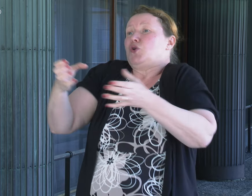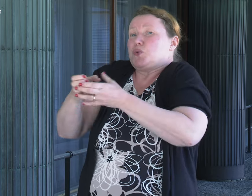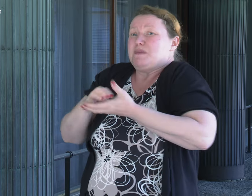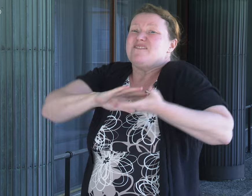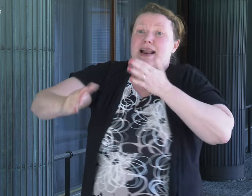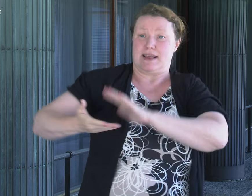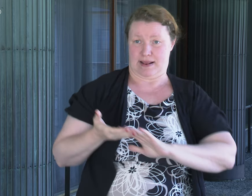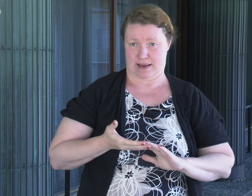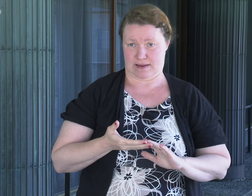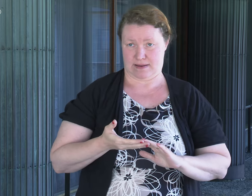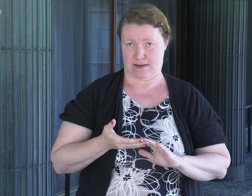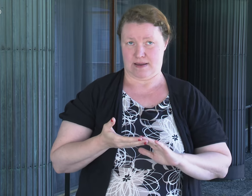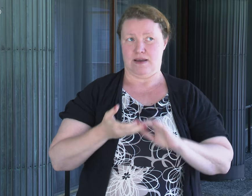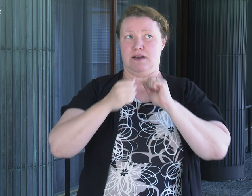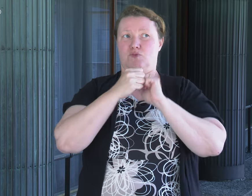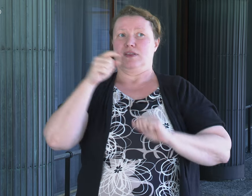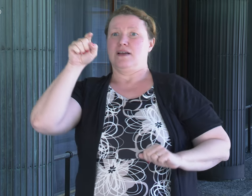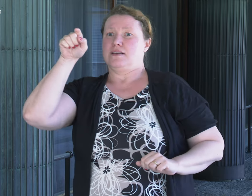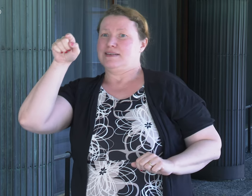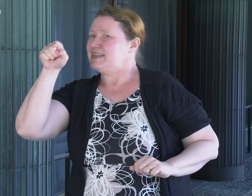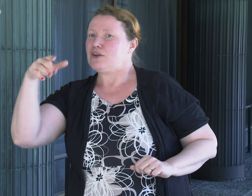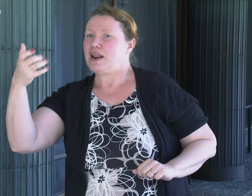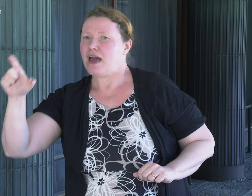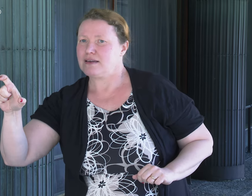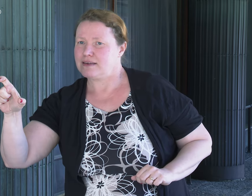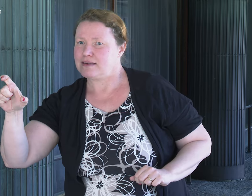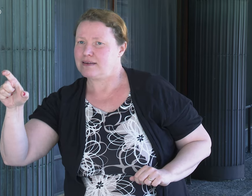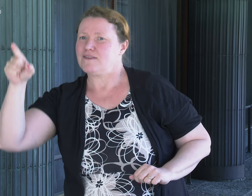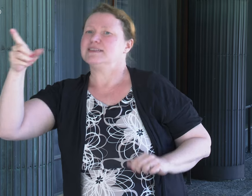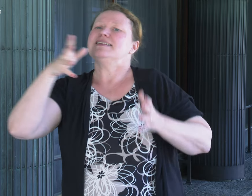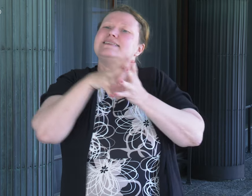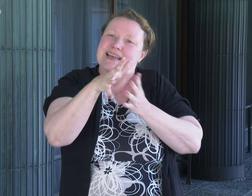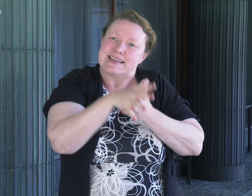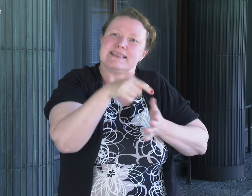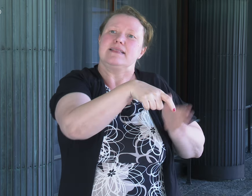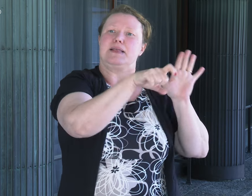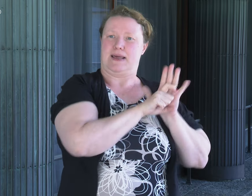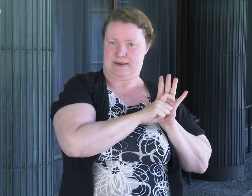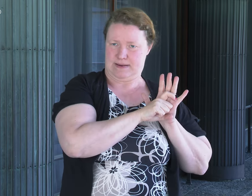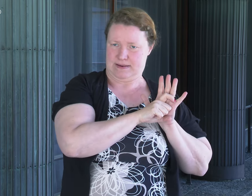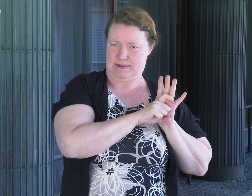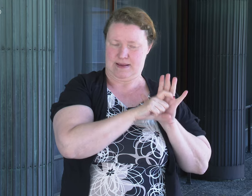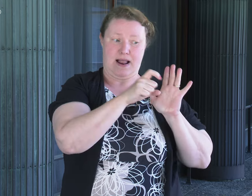vuorovaikutuksesta ryhmien välillä. Mutta kyseinen teksti ei ole laki, vaan teksti, joka selittää ohessa olevaa lakia.